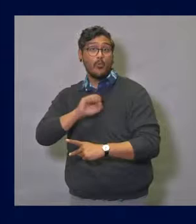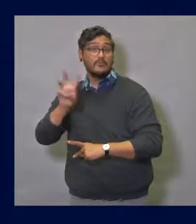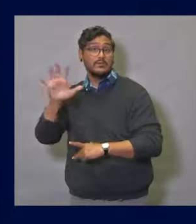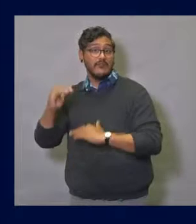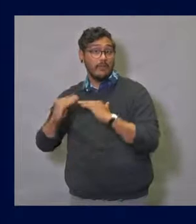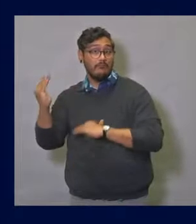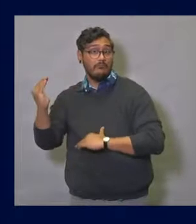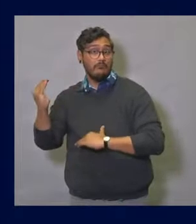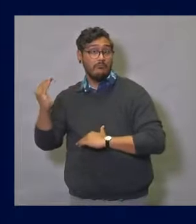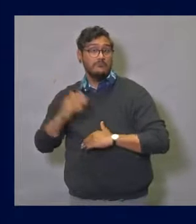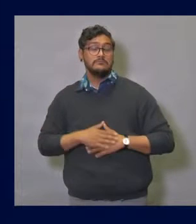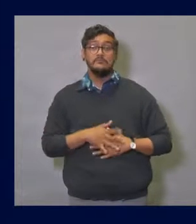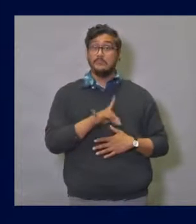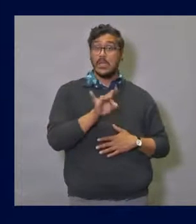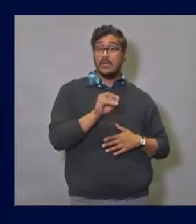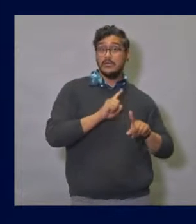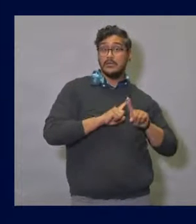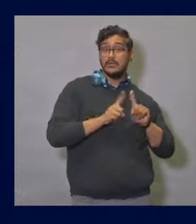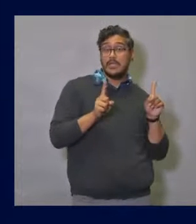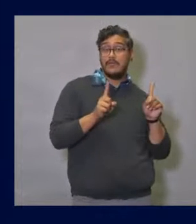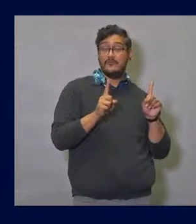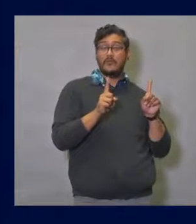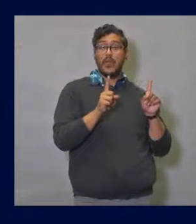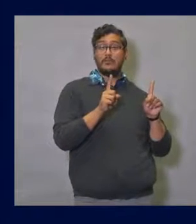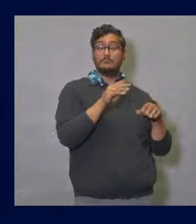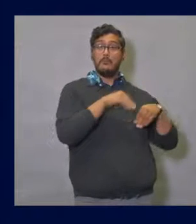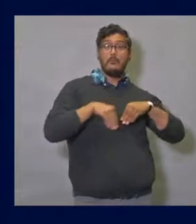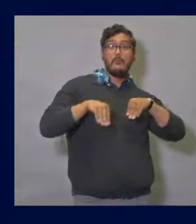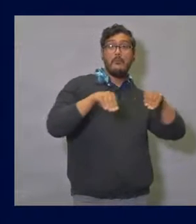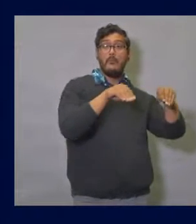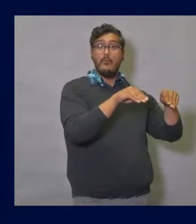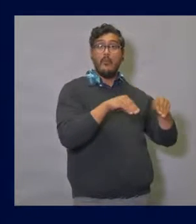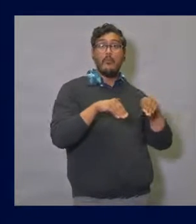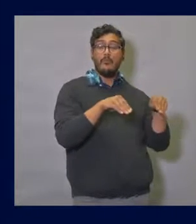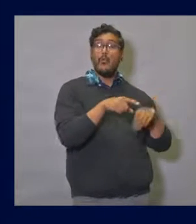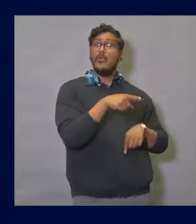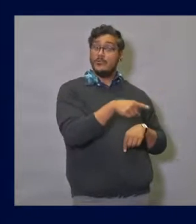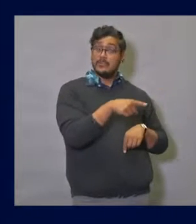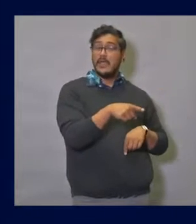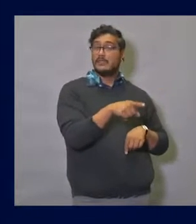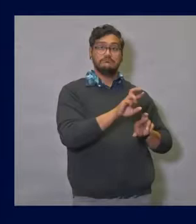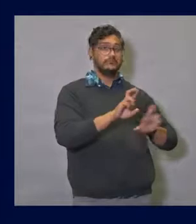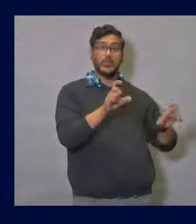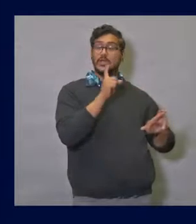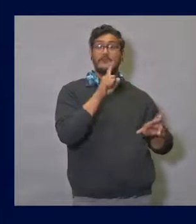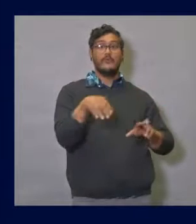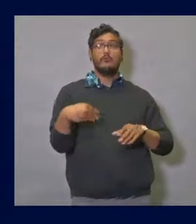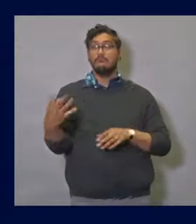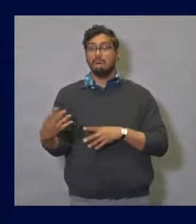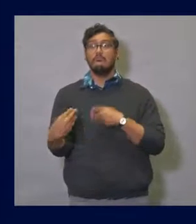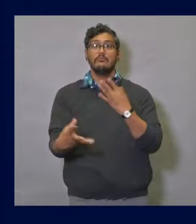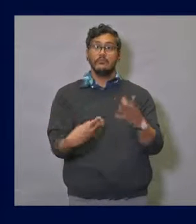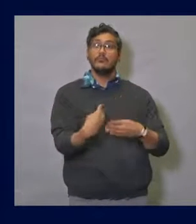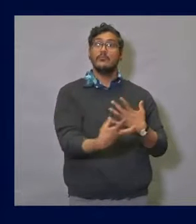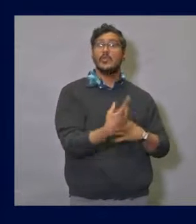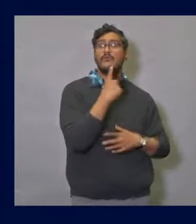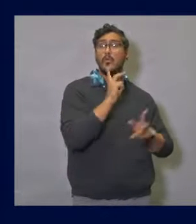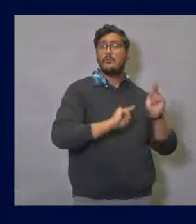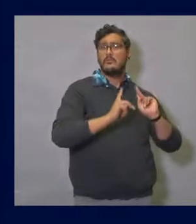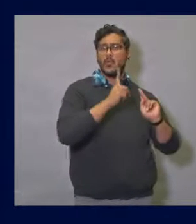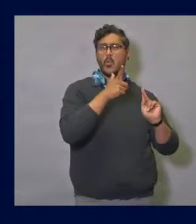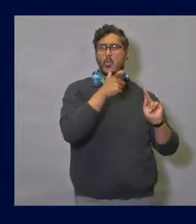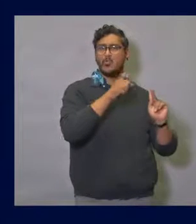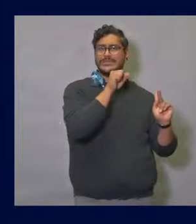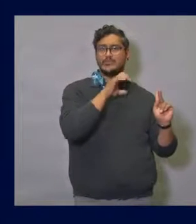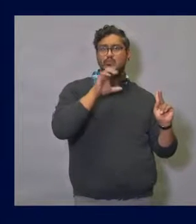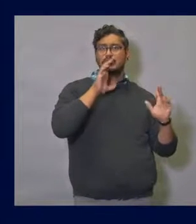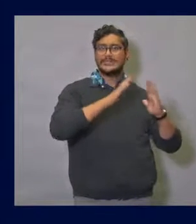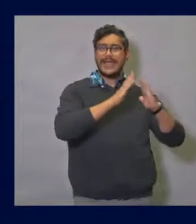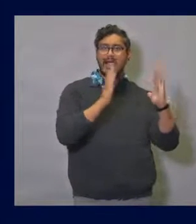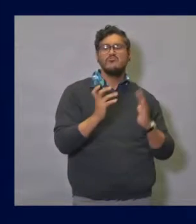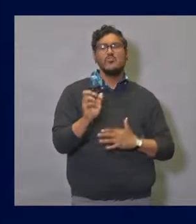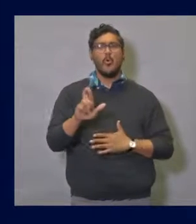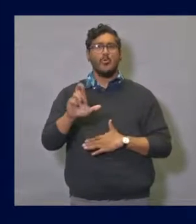DE VACUNAR A LAS ZONAS DE 65